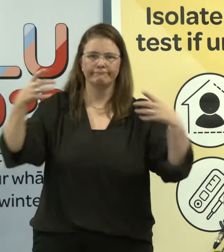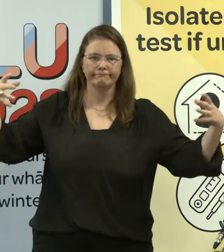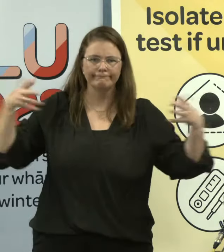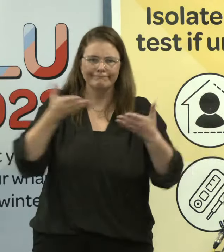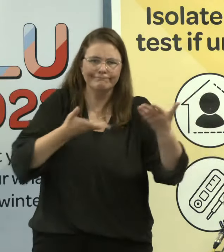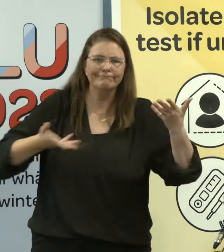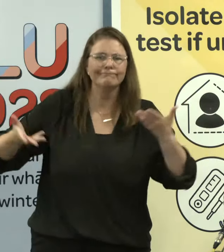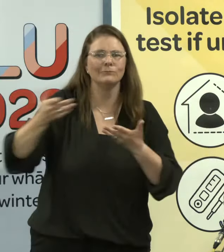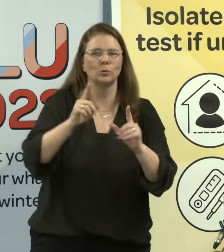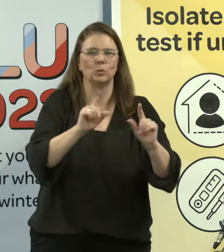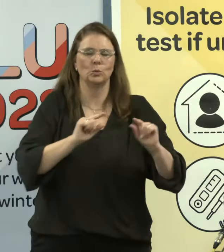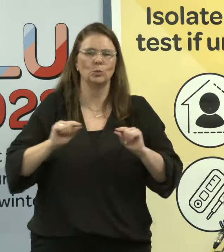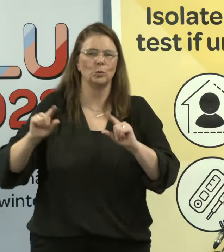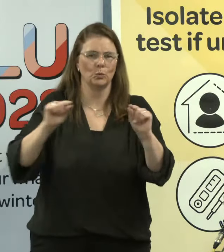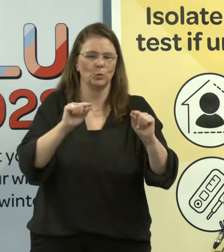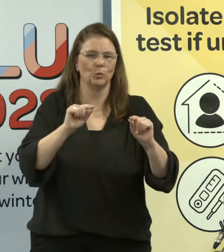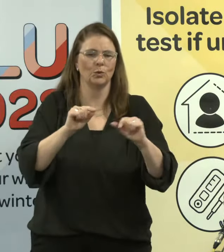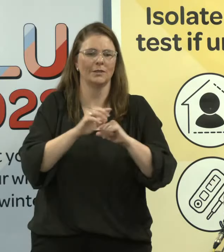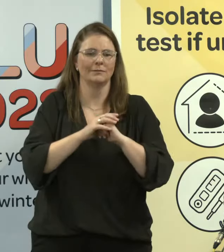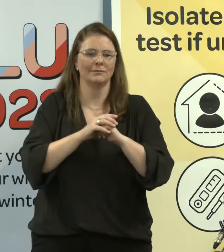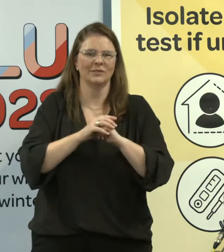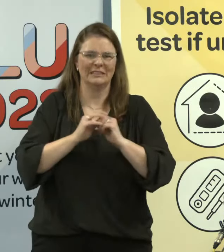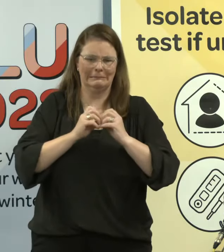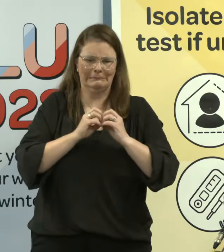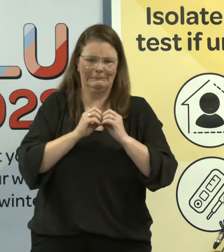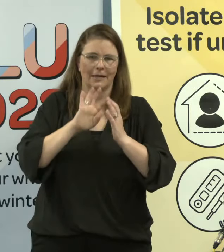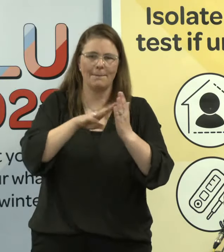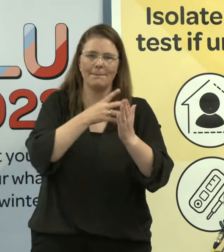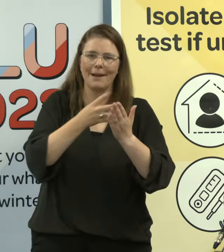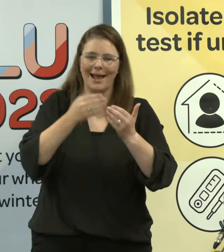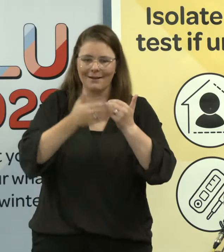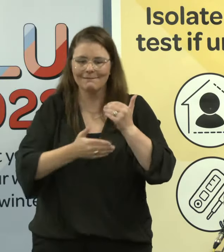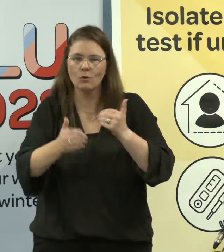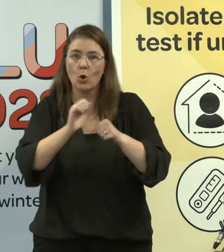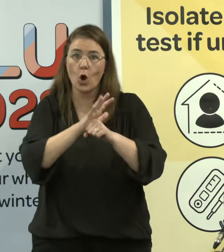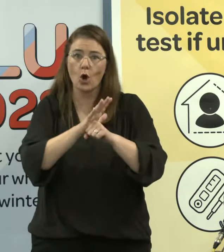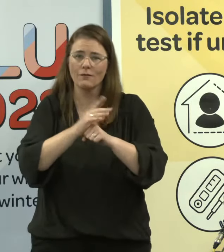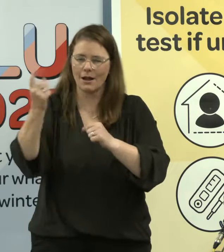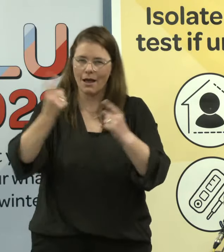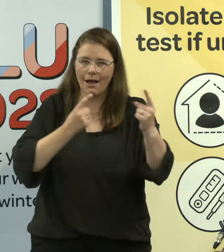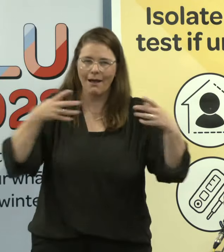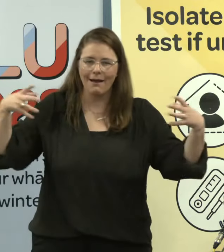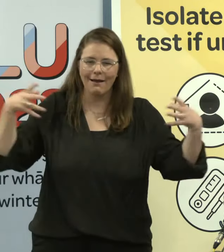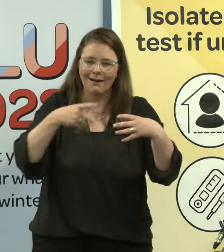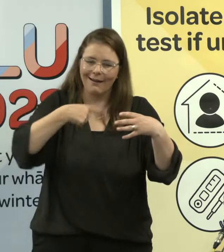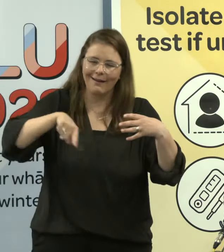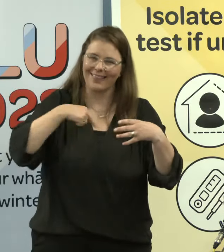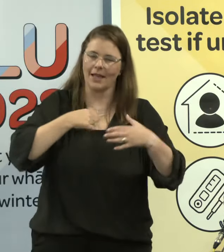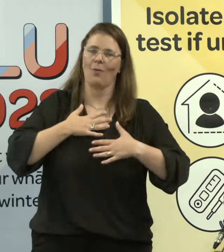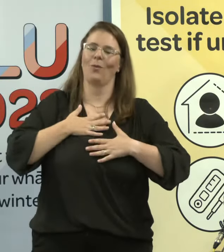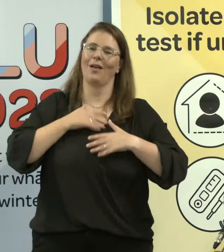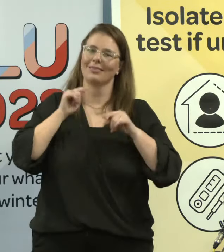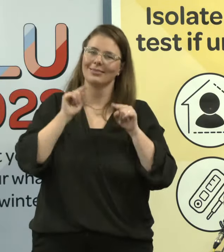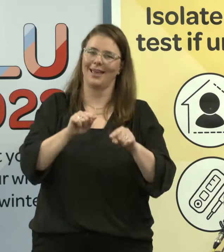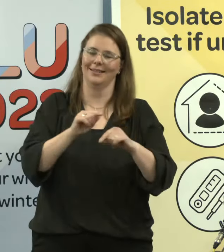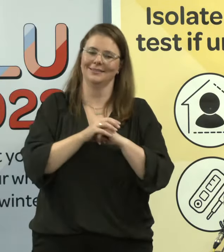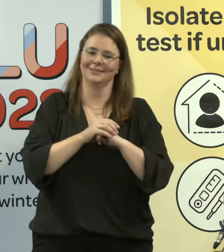whare, i tera wa, me te noho-a-iwi tera i hiahiatia e matou i tera wa- ki tonu i nga